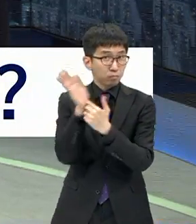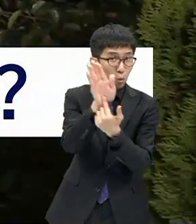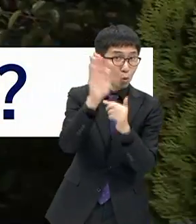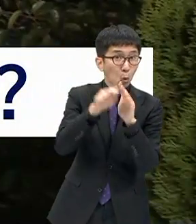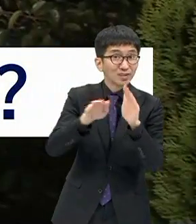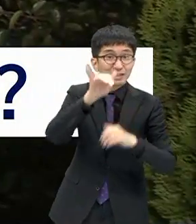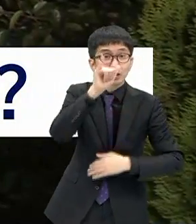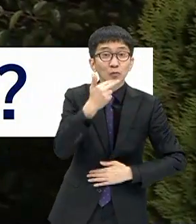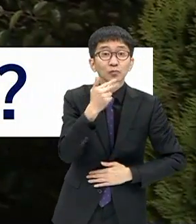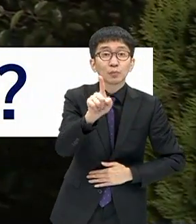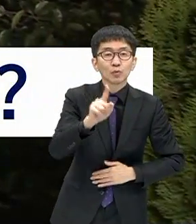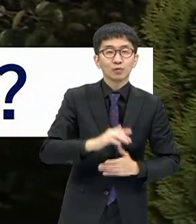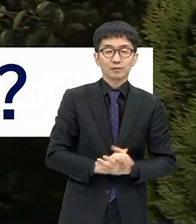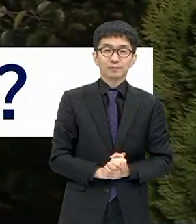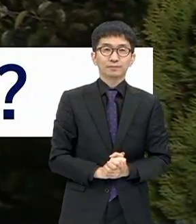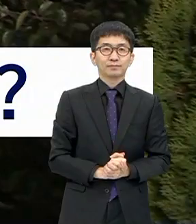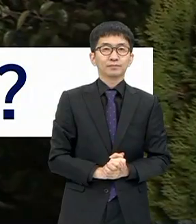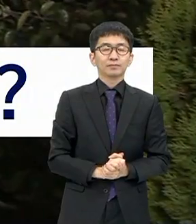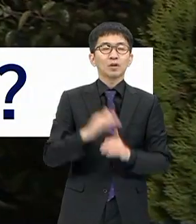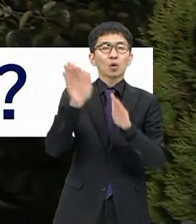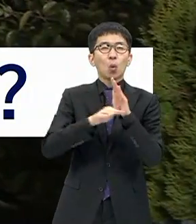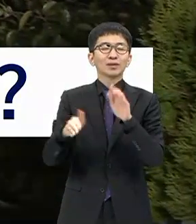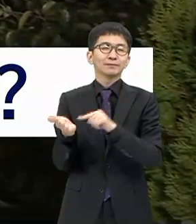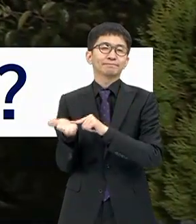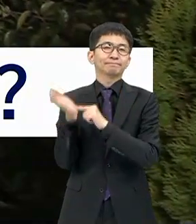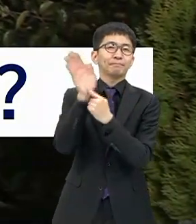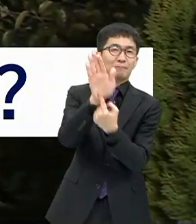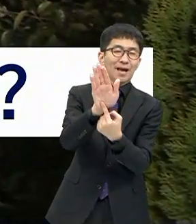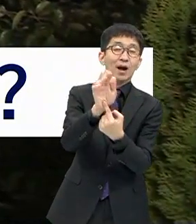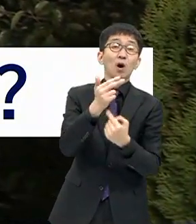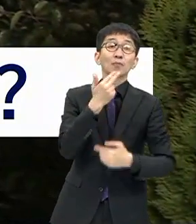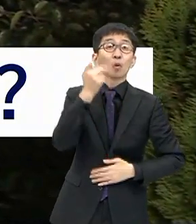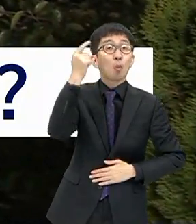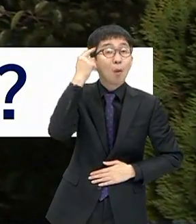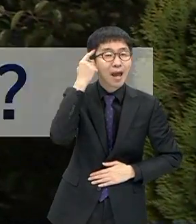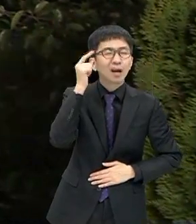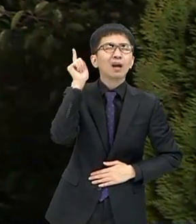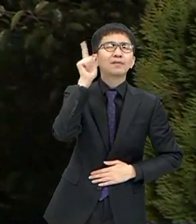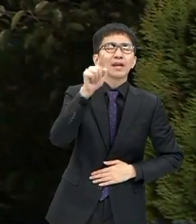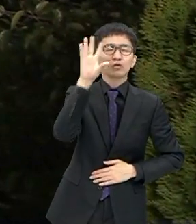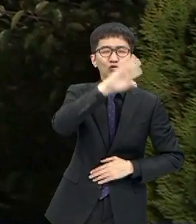(기자) 입장을 내지 않은 건 국감을 하루 앞두고 확전을 자제하려는 의도로